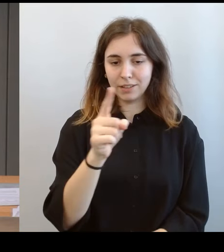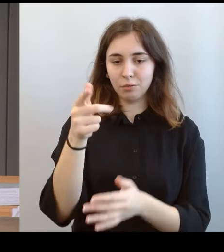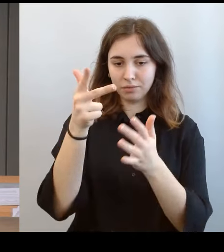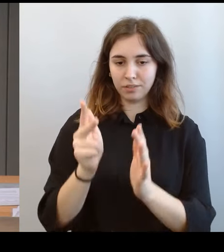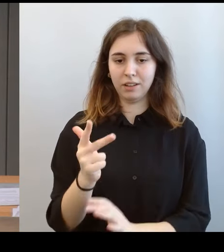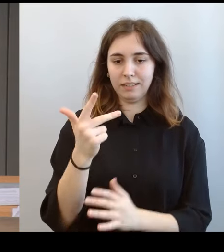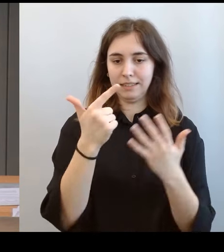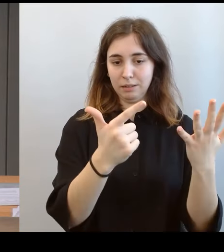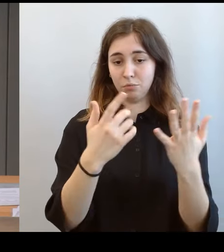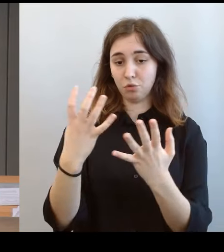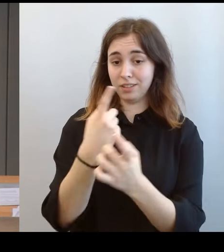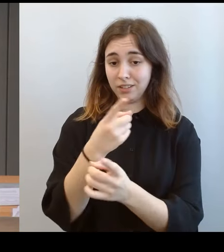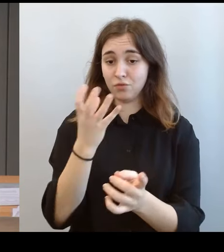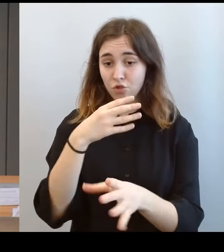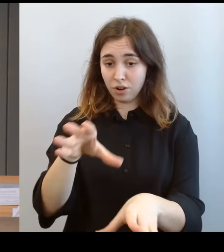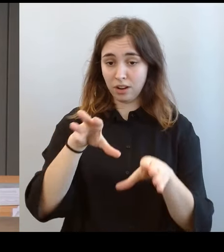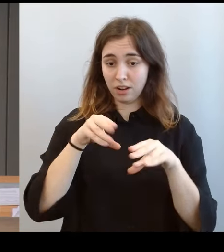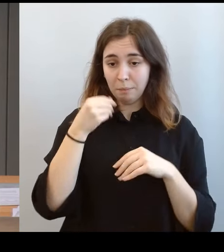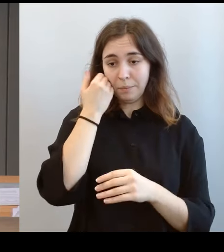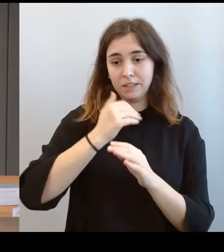Das ist die AfD-Fraktion.